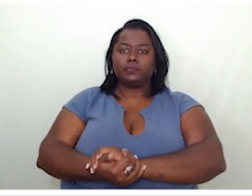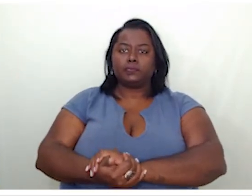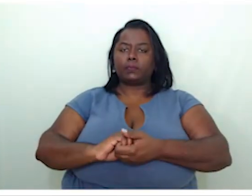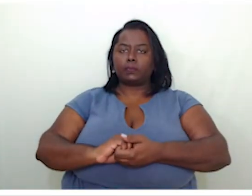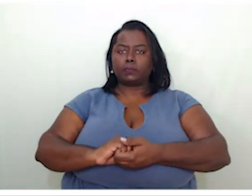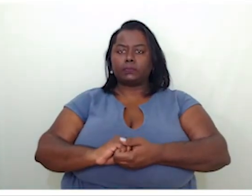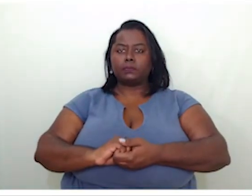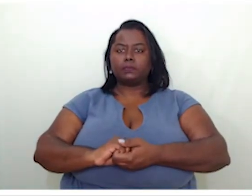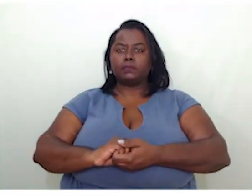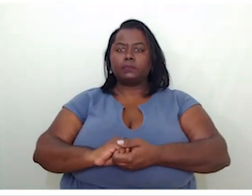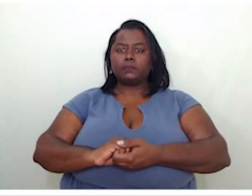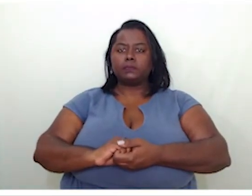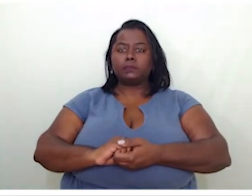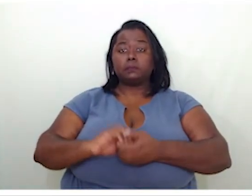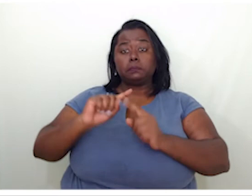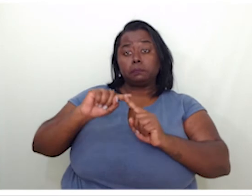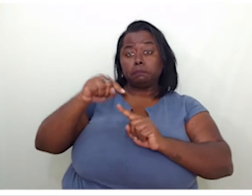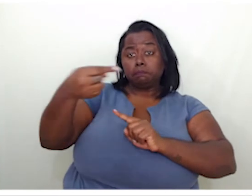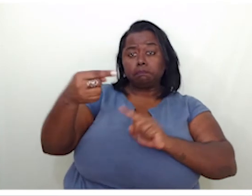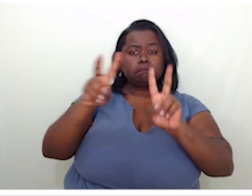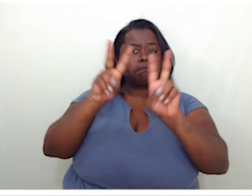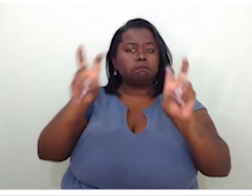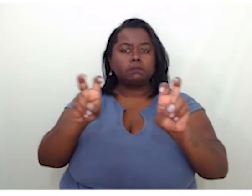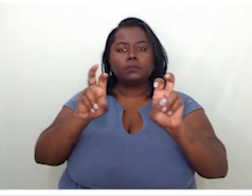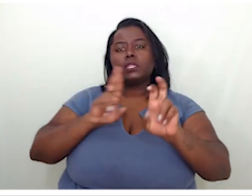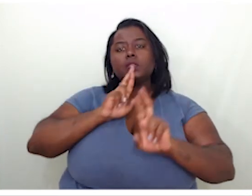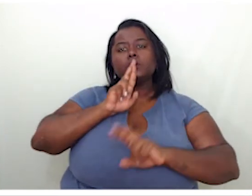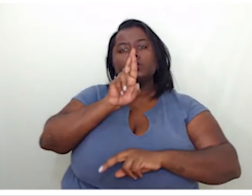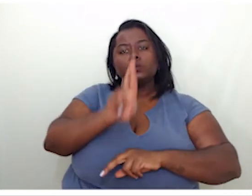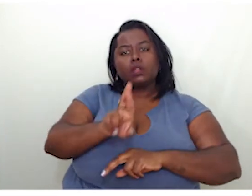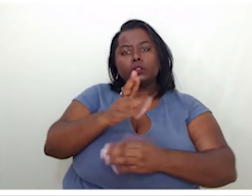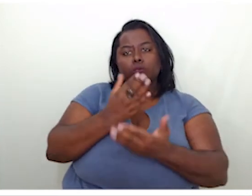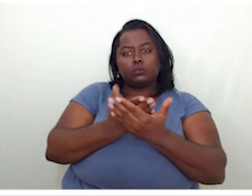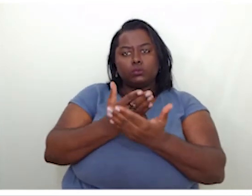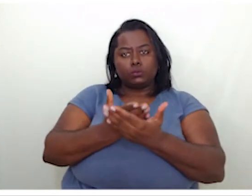comenzaremos por la concepción de los estudiantes sobre el aprendizaje entre pares.